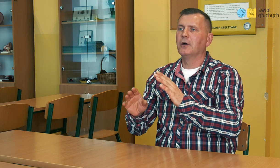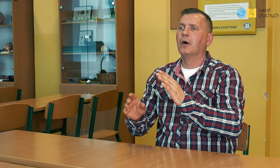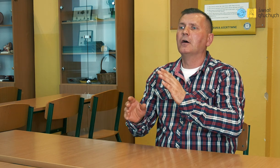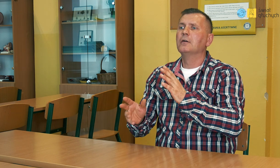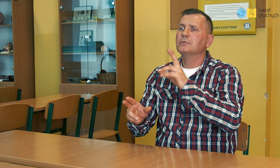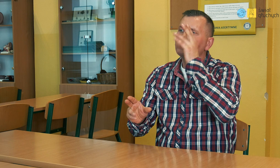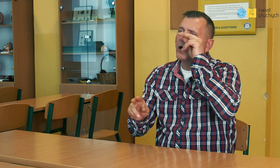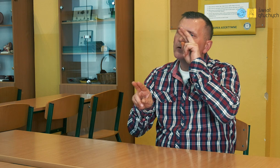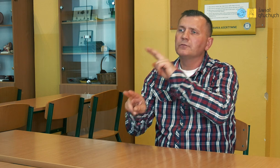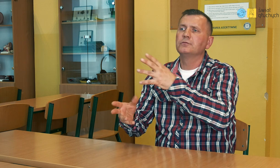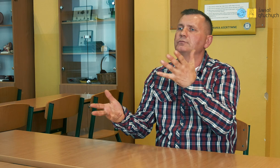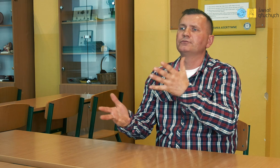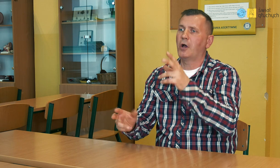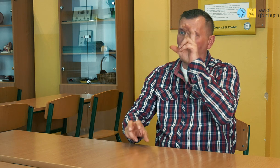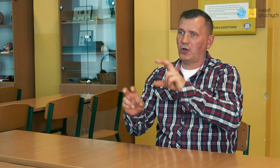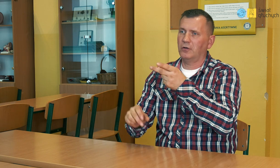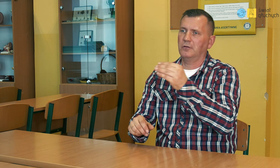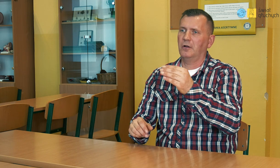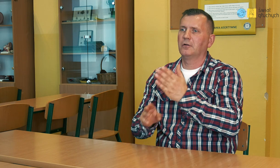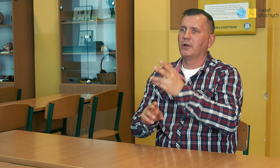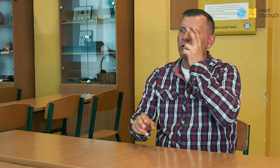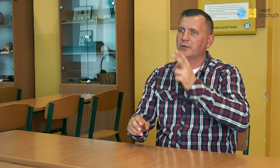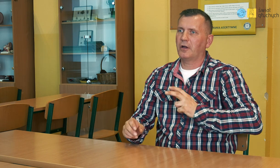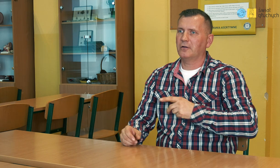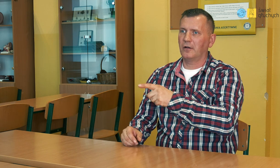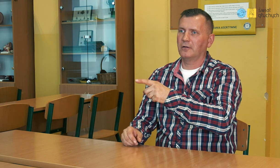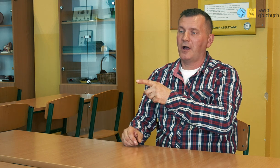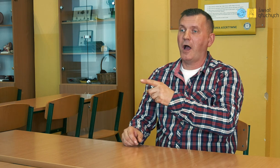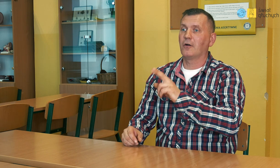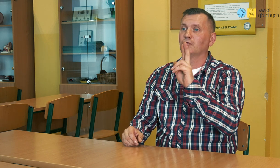Nie nocowaliśmy w hotelu tylko w internacie.